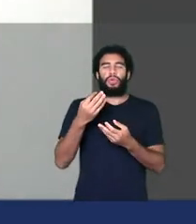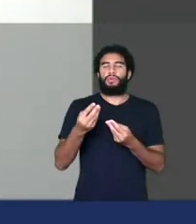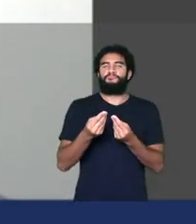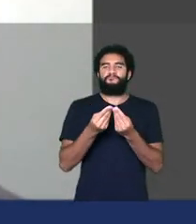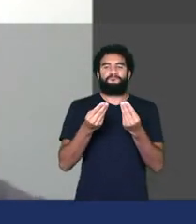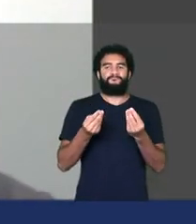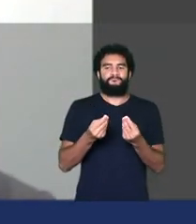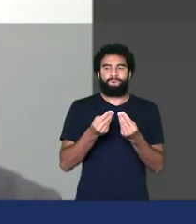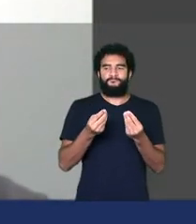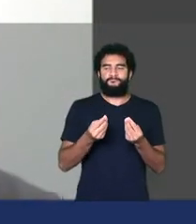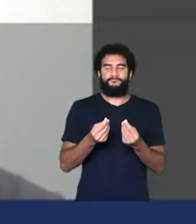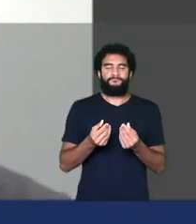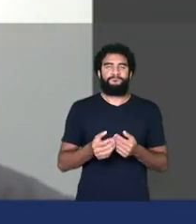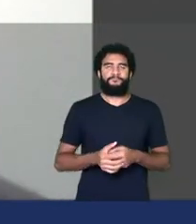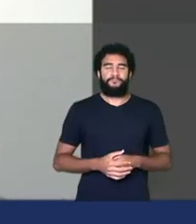ASSODADA. E COMO ARGUMENTOS